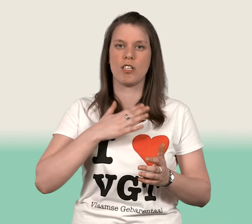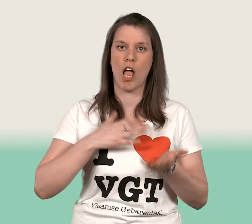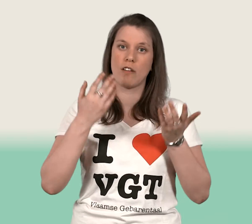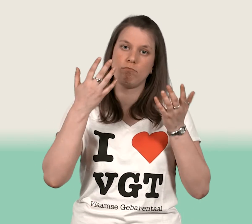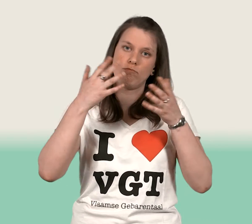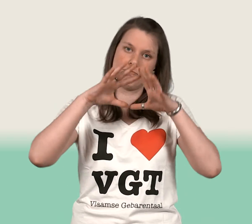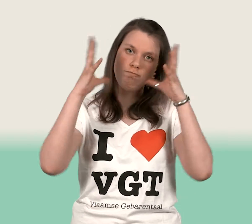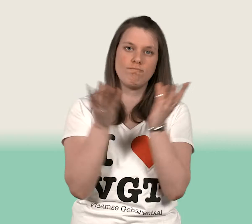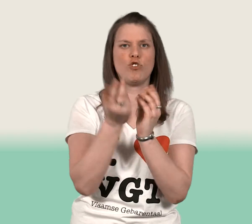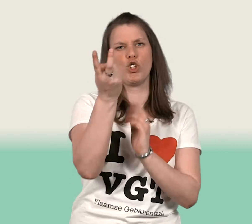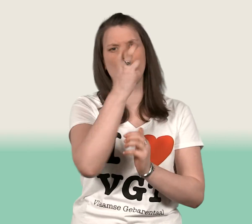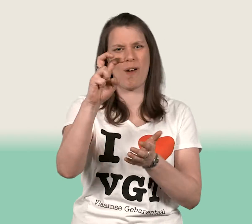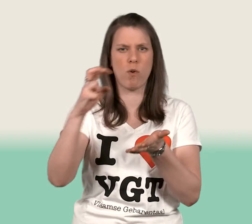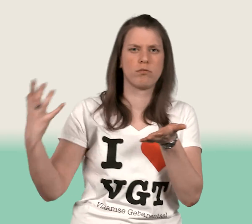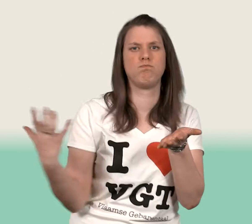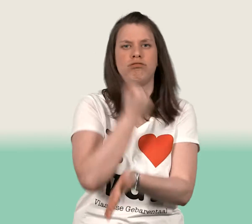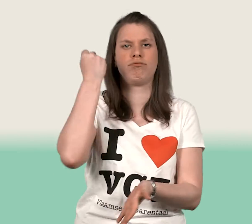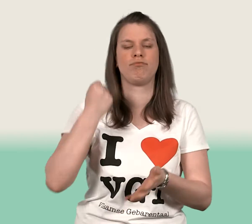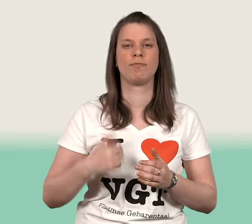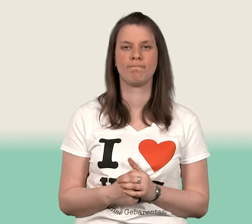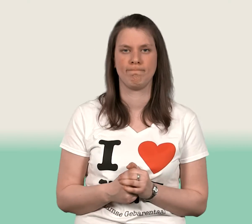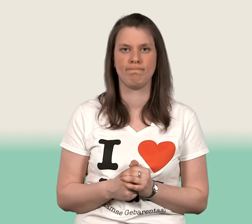In totaal willen we dus meer dan 200 deelnemers hebben.